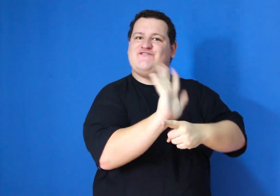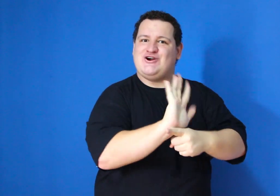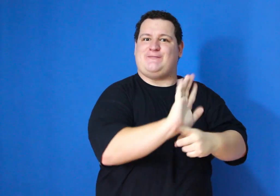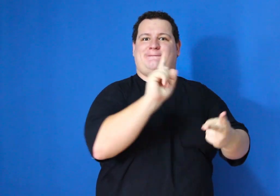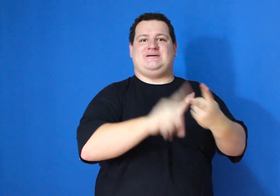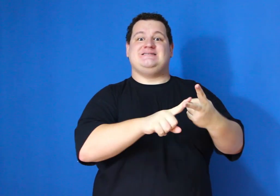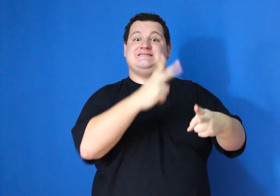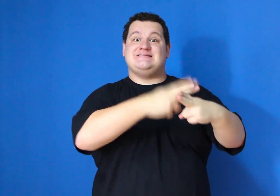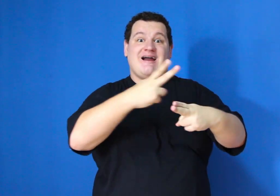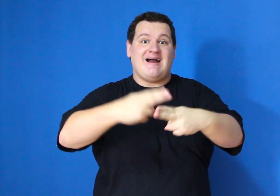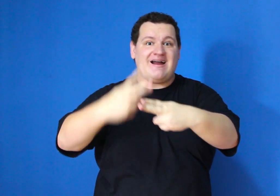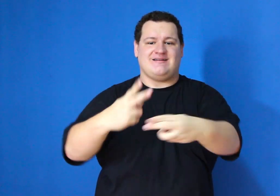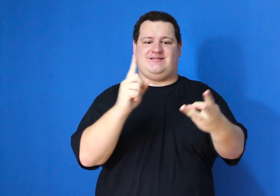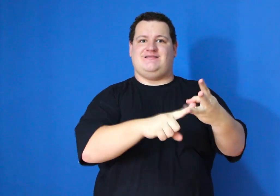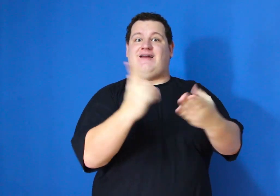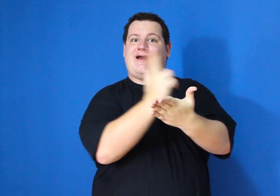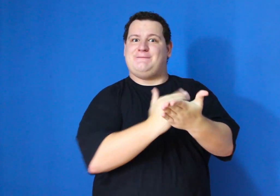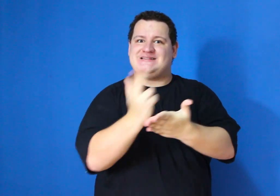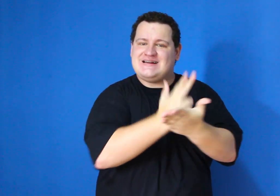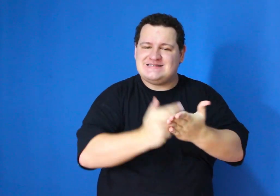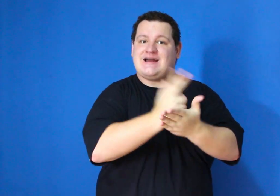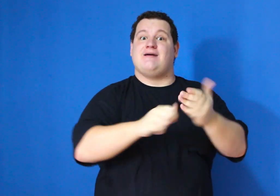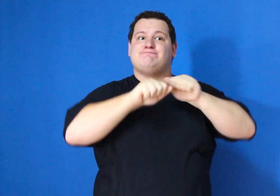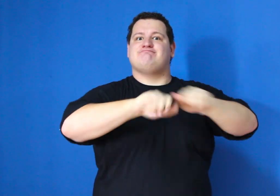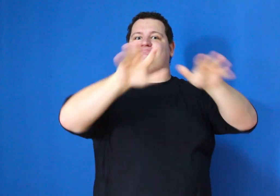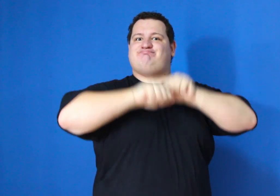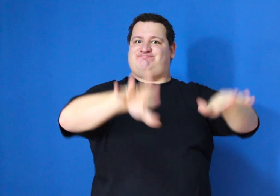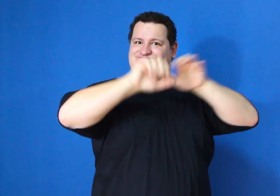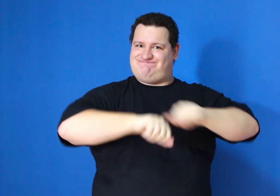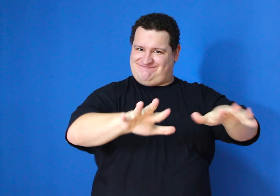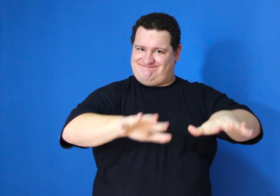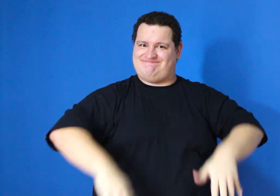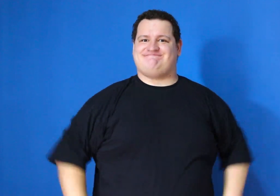filmes, séries e desenhos animados.